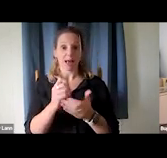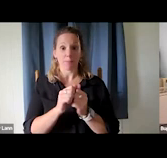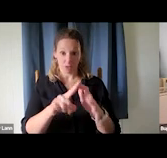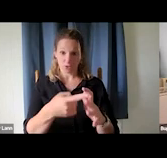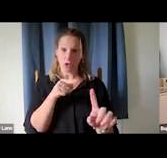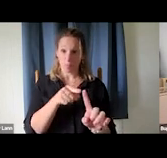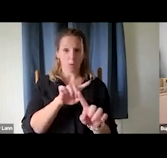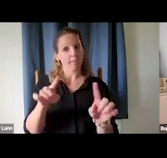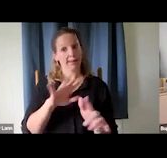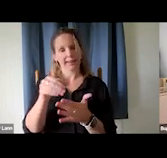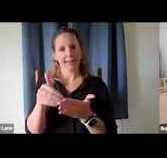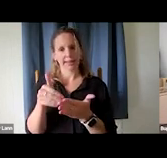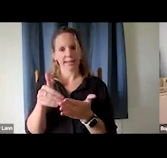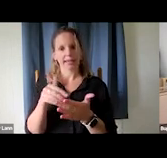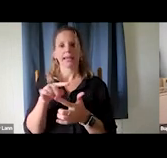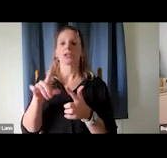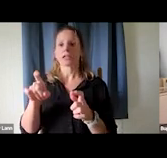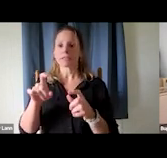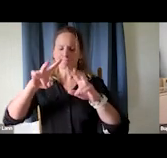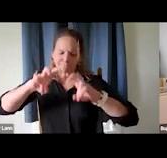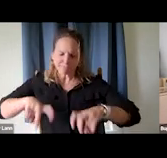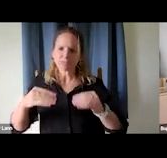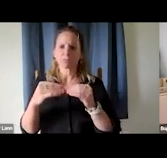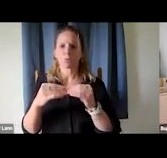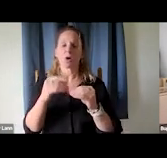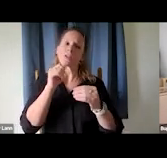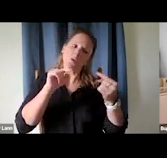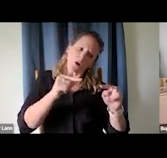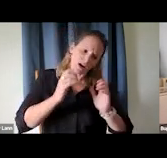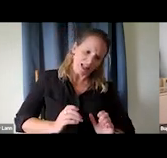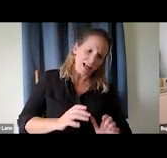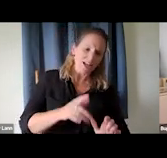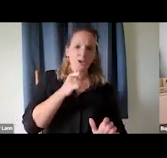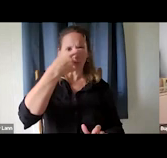pero definitivamente necesitan profundizar más. Ya saben, no lastimen a sus clientes de ninguna manera ni les revivan sus traumas,